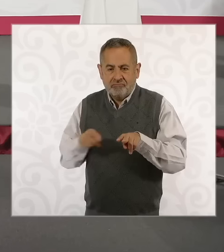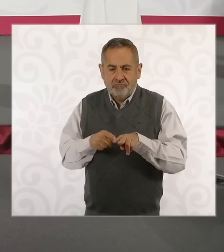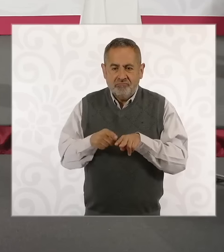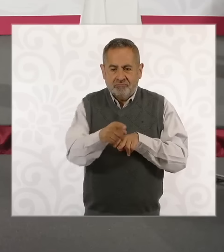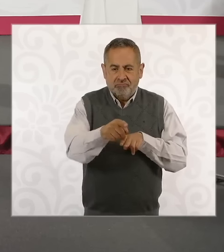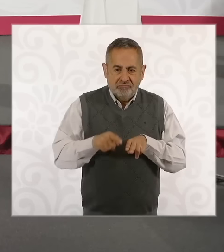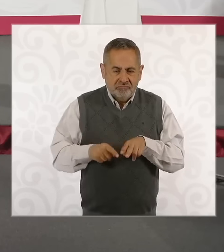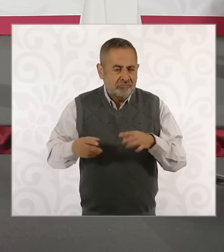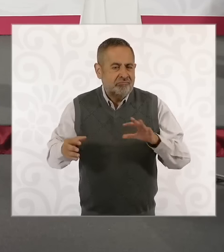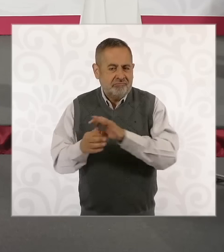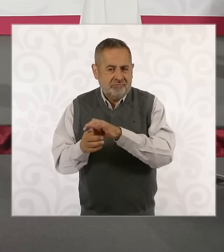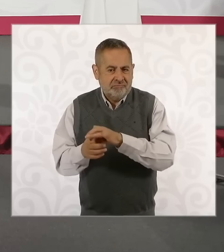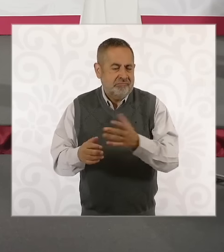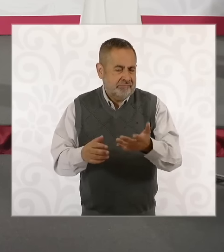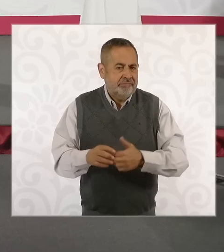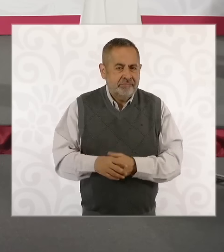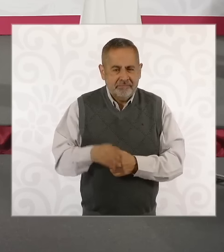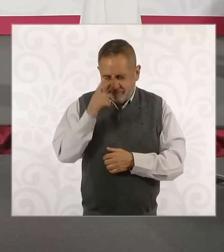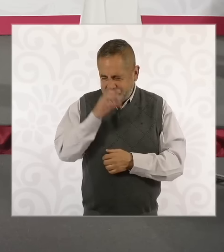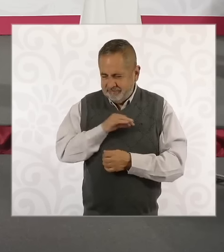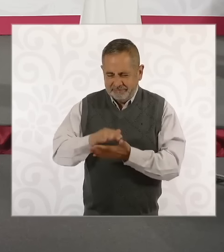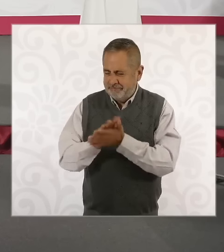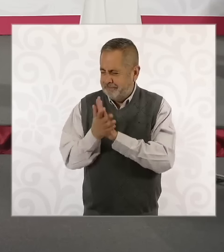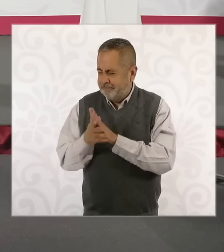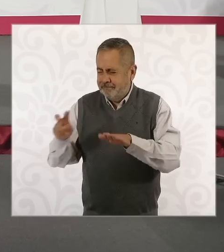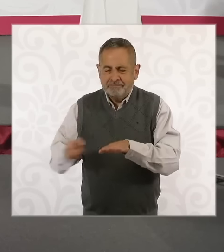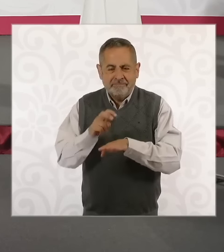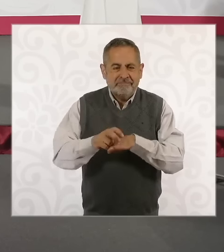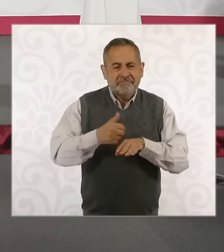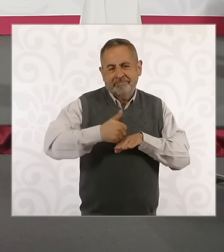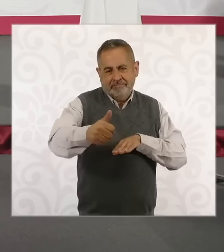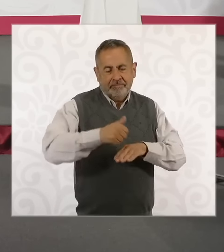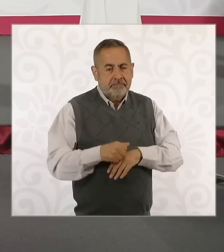y estamos haciendo los preliminares para empezar los trabajos en en este trampo. La que sigue,